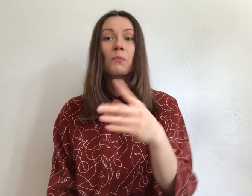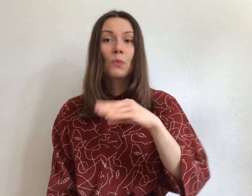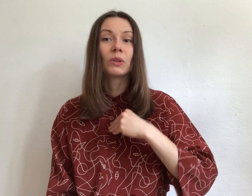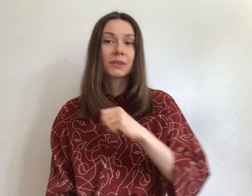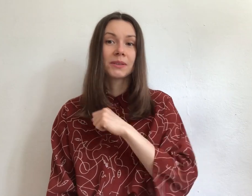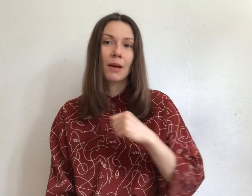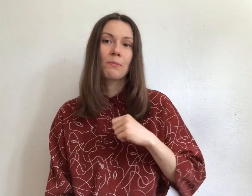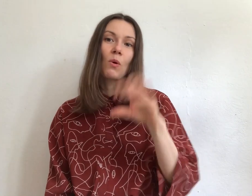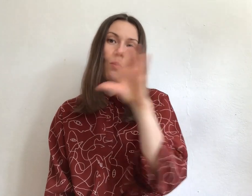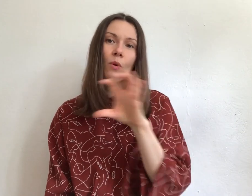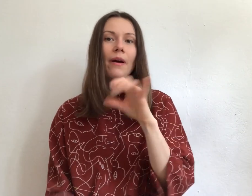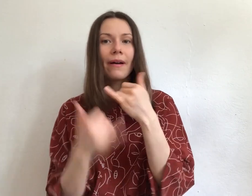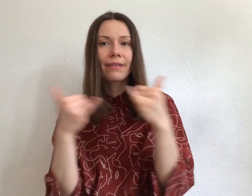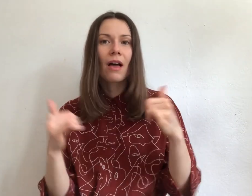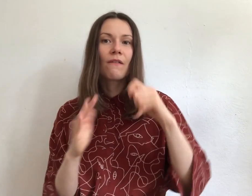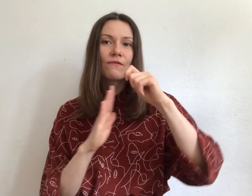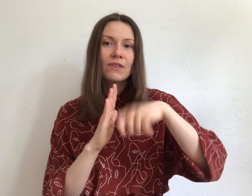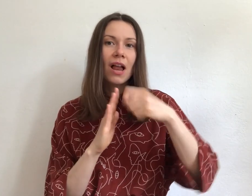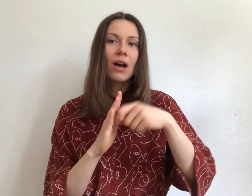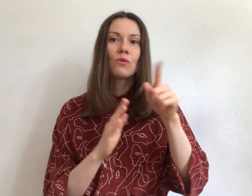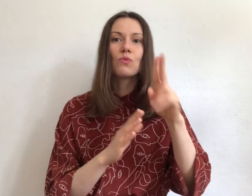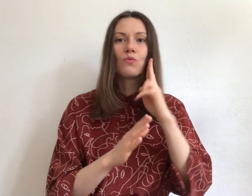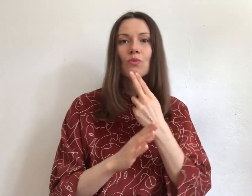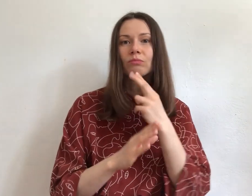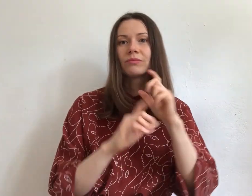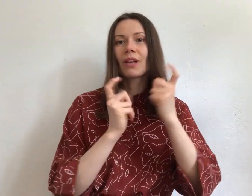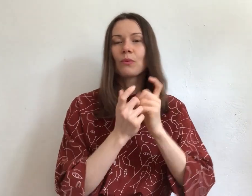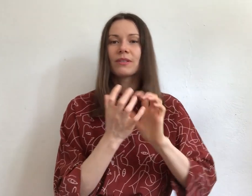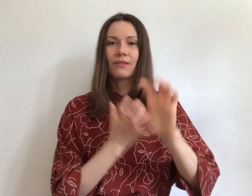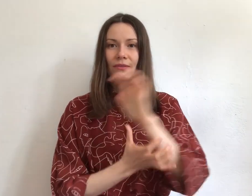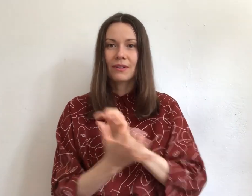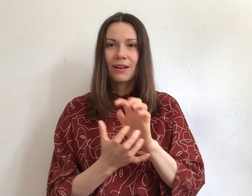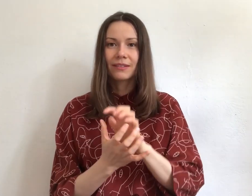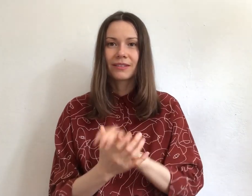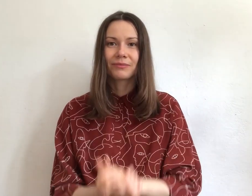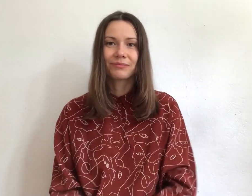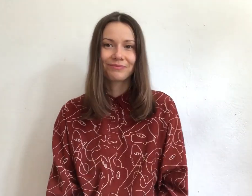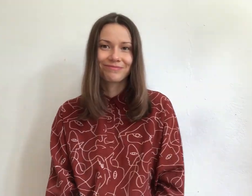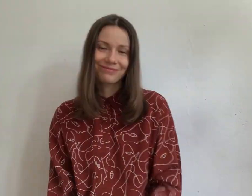Możecie sami zobaczyć inne filmy VV z udziałem osób Głuchych z całego świata.